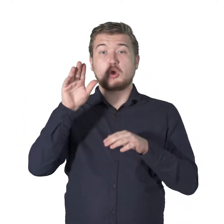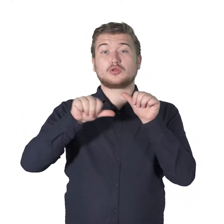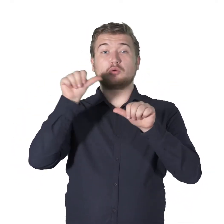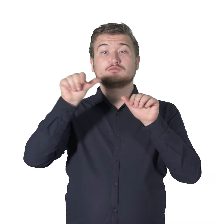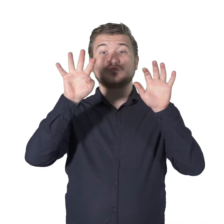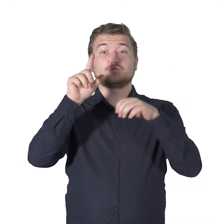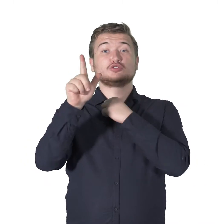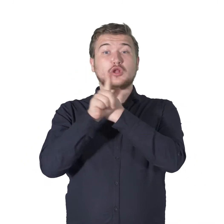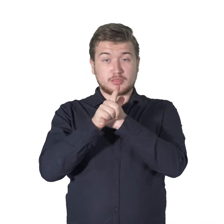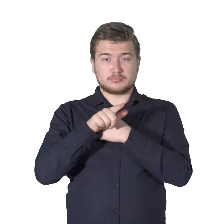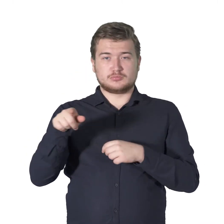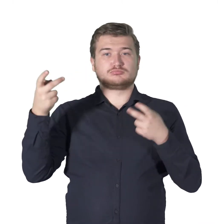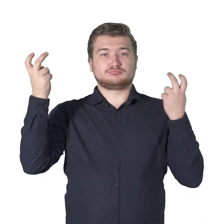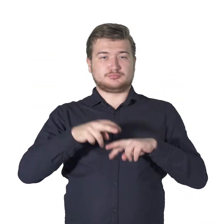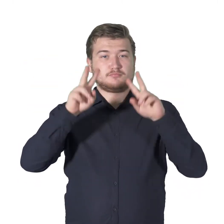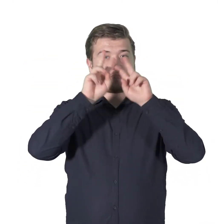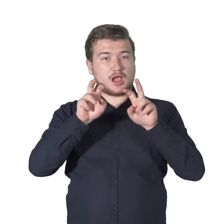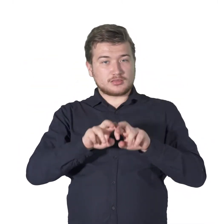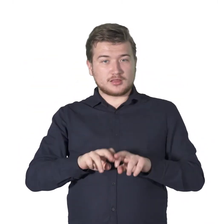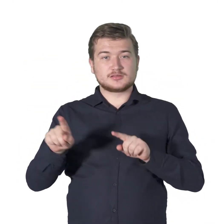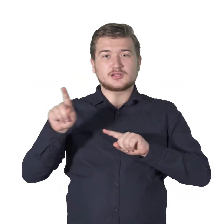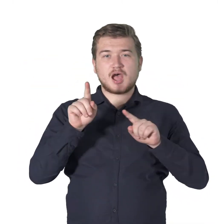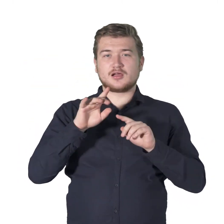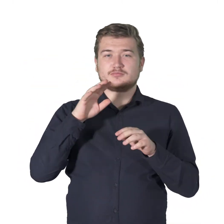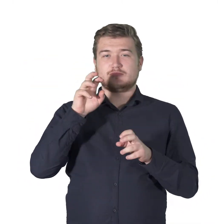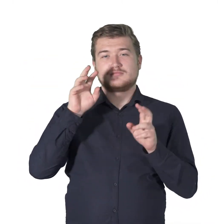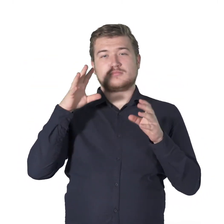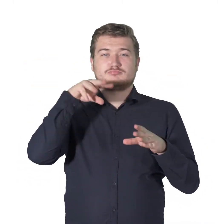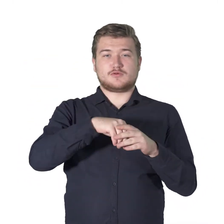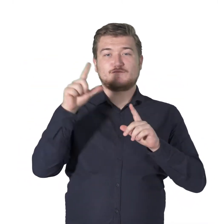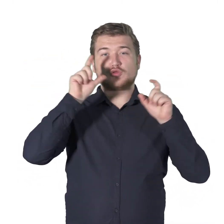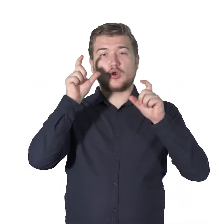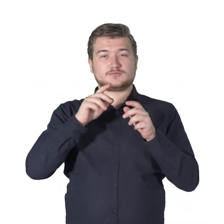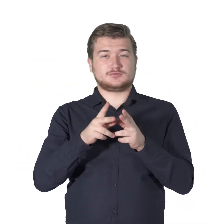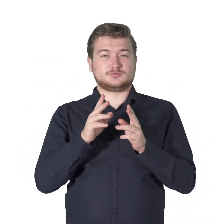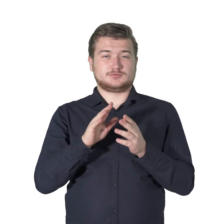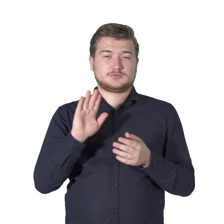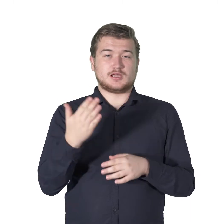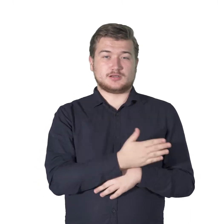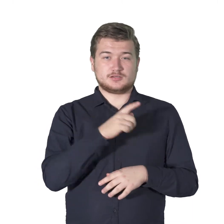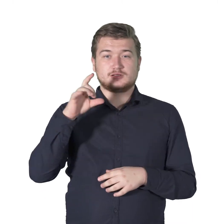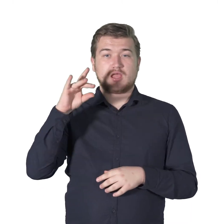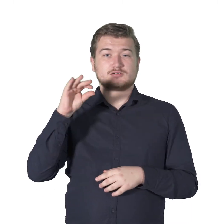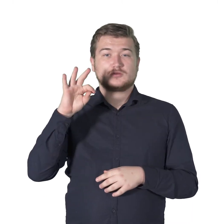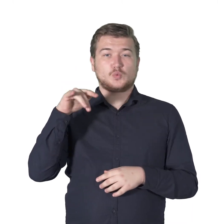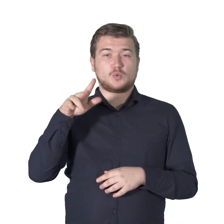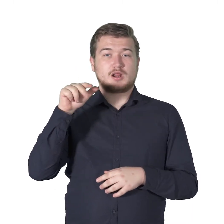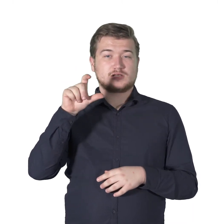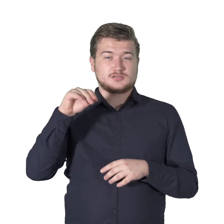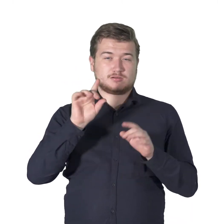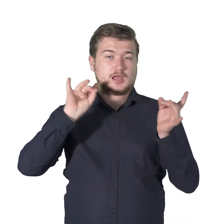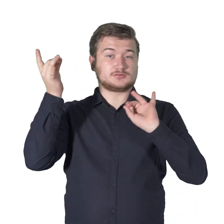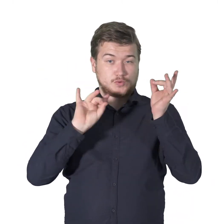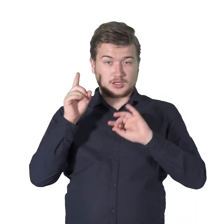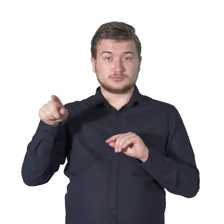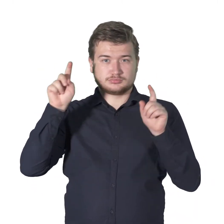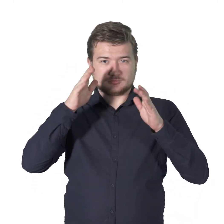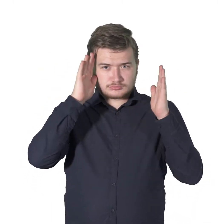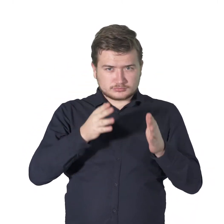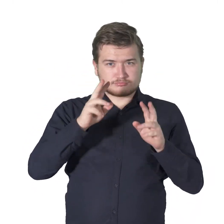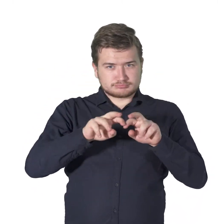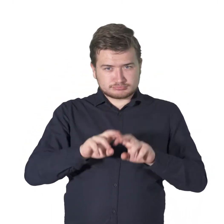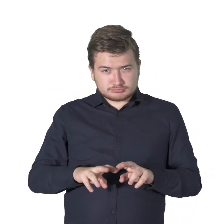Od 1970 r. rozpoczął badania znaku w ramach fotograficznego cyklu „Gestykulacje”.